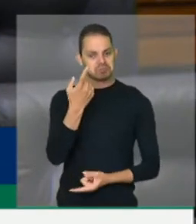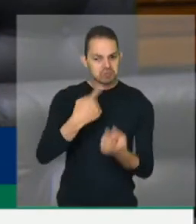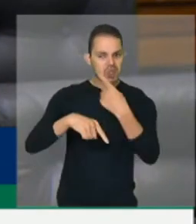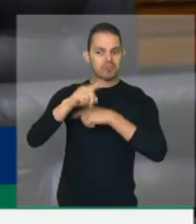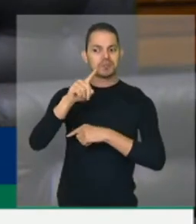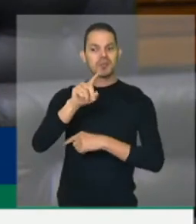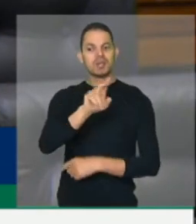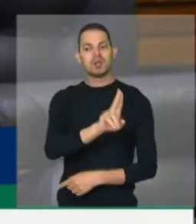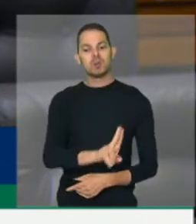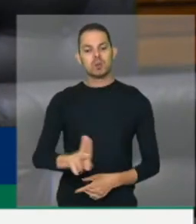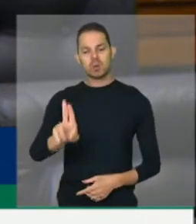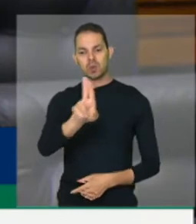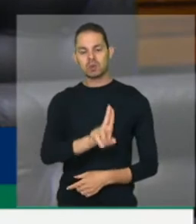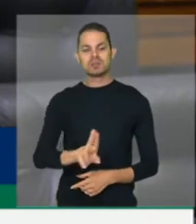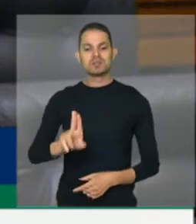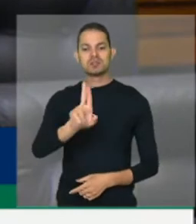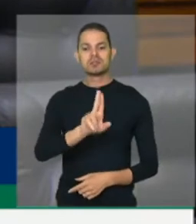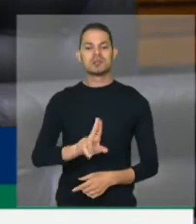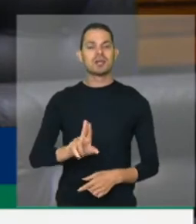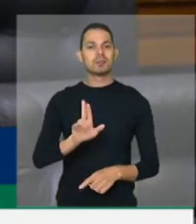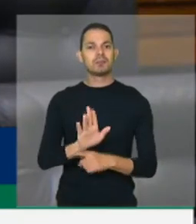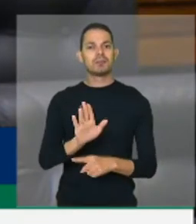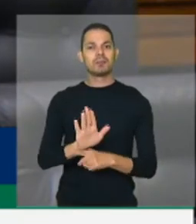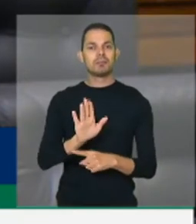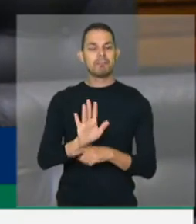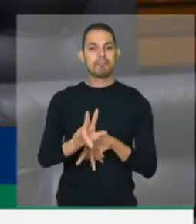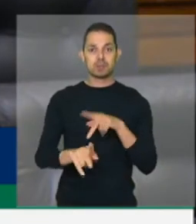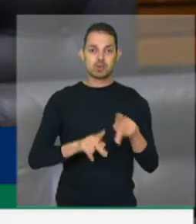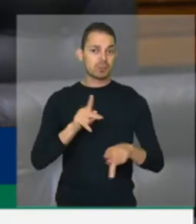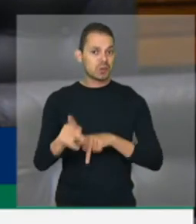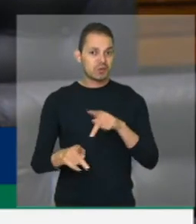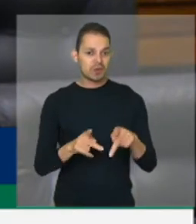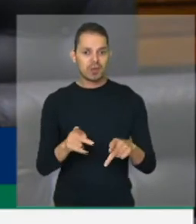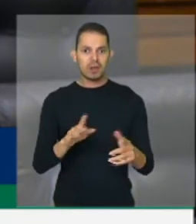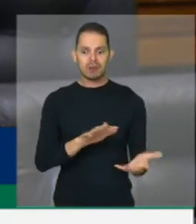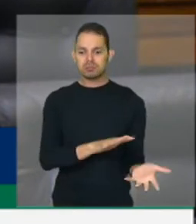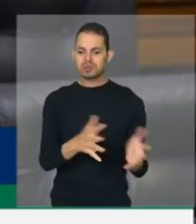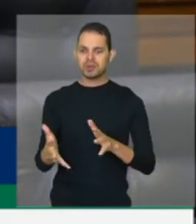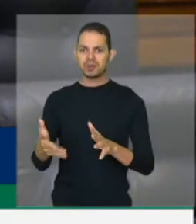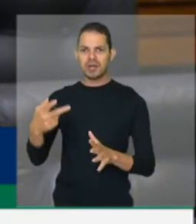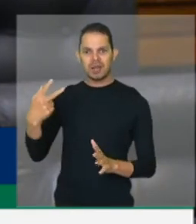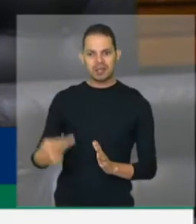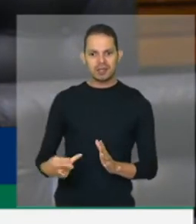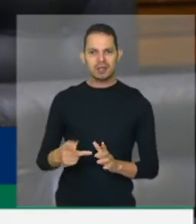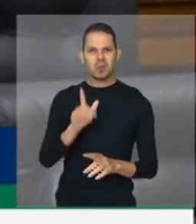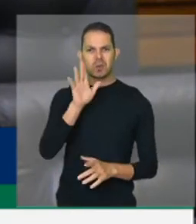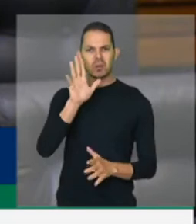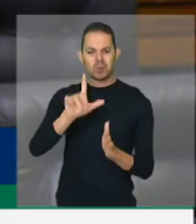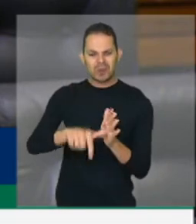VACINA DE SUCESSO, UMA VACINA QUE ESTÁ SENDO UTILIZADA EXATAMENTE PRA AJUDAR O POVO E, DE REPENTE, AQUI TEM UM